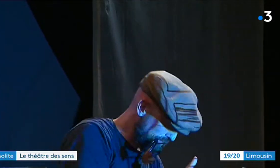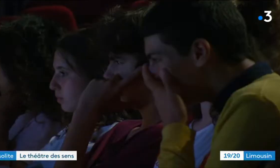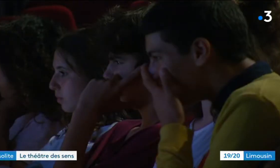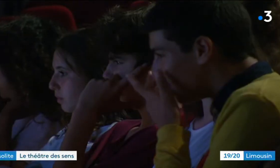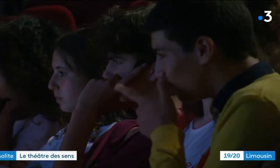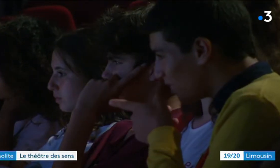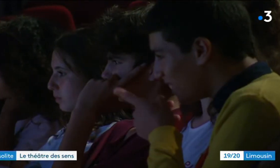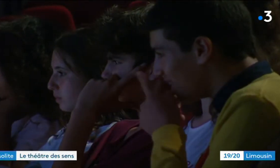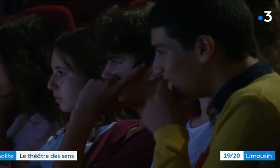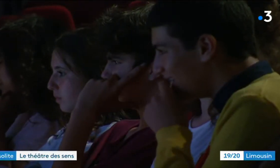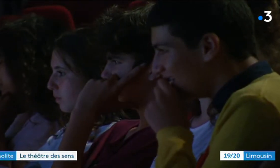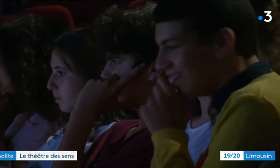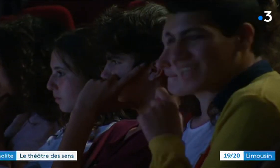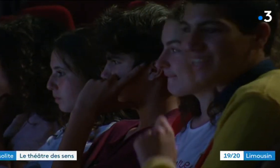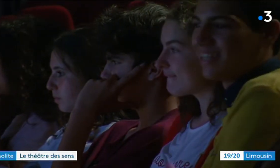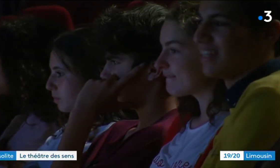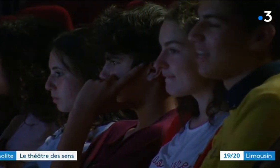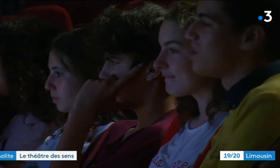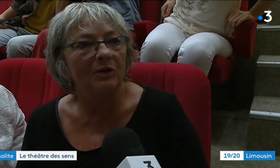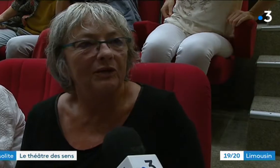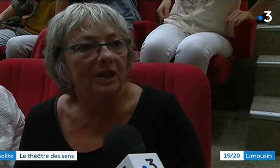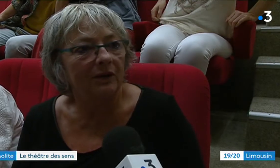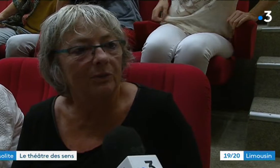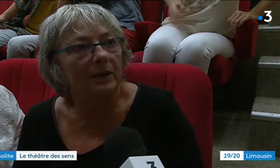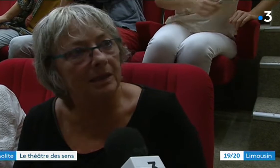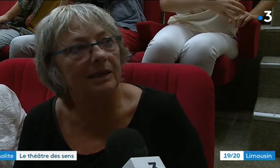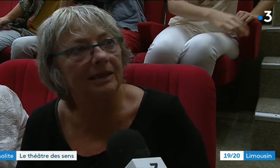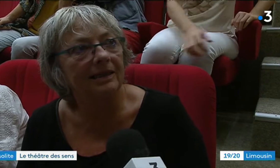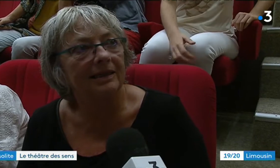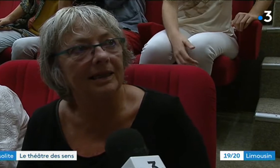déjà prêt, elle l'a montré au public. Une fois j'avais compris c'était très très